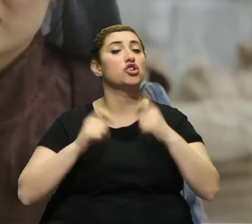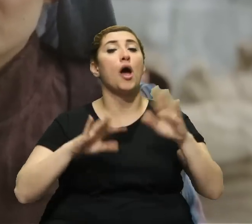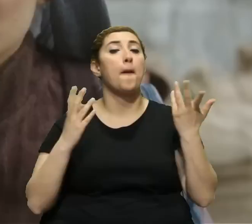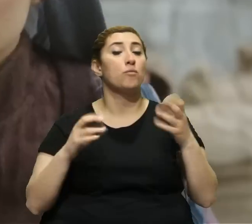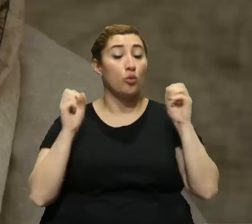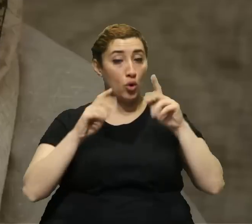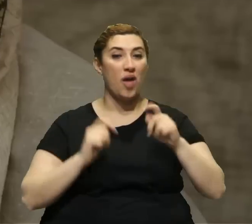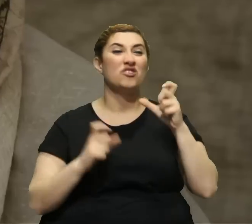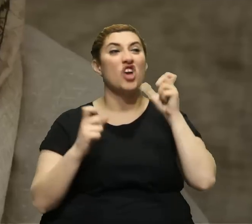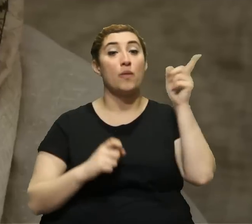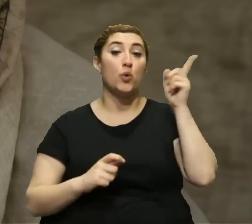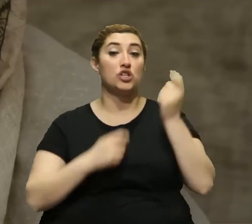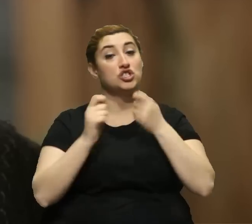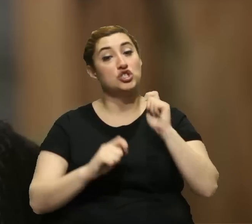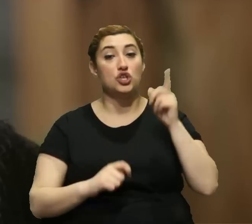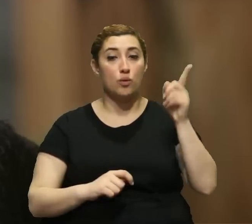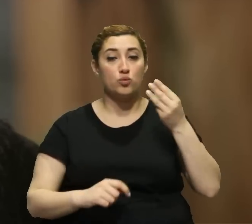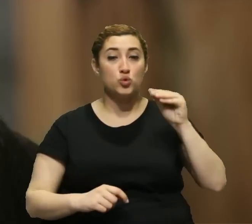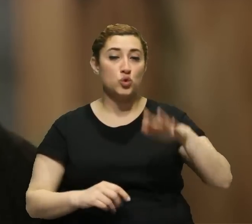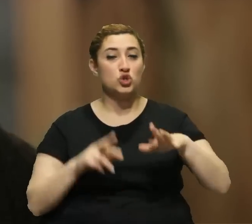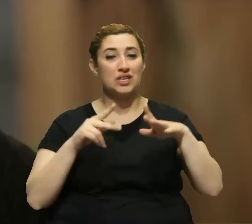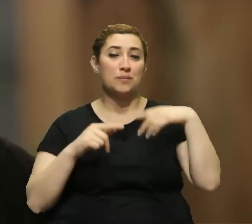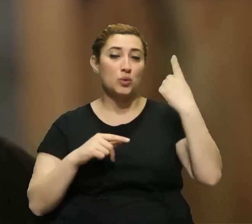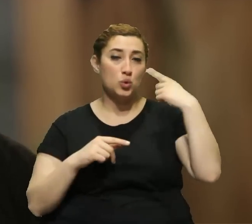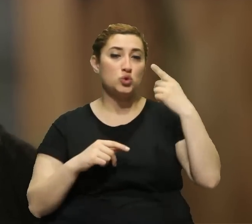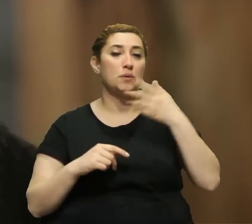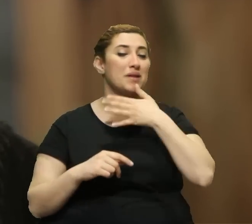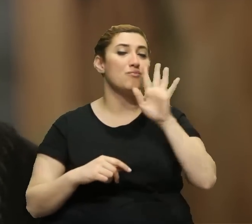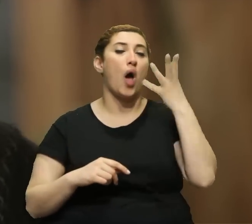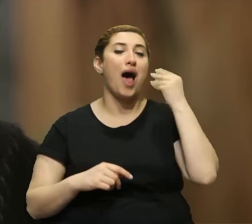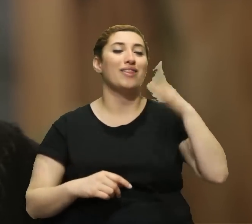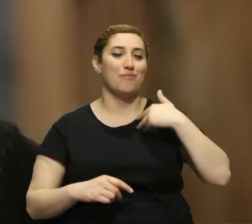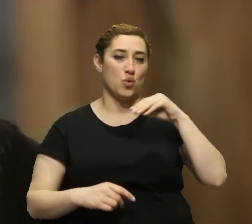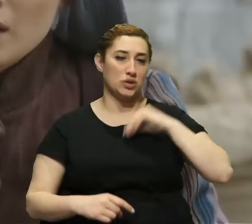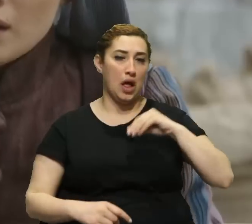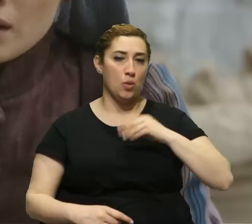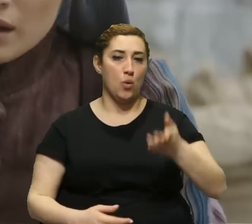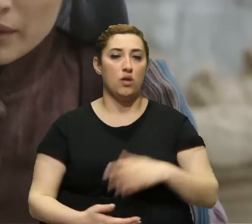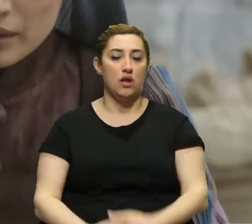Hep o Candaroğlu'nun işleri, çocuk görür bilmez, anlamaz sanırlar beni.